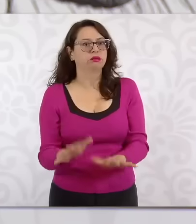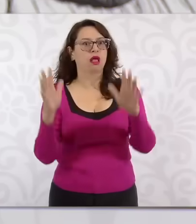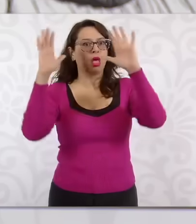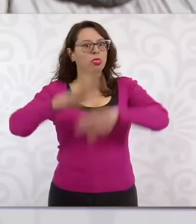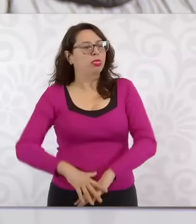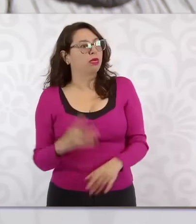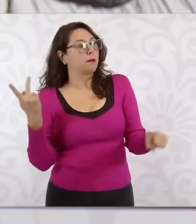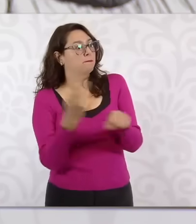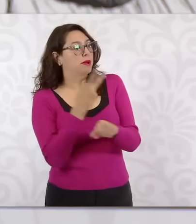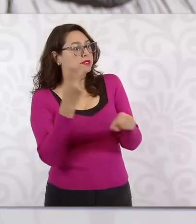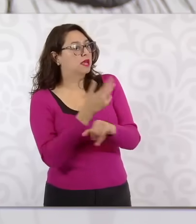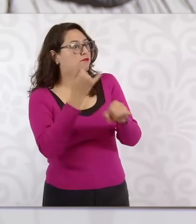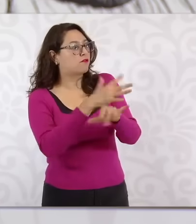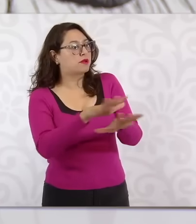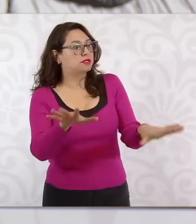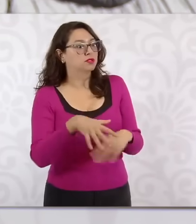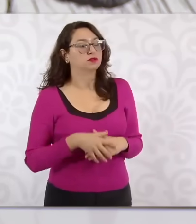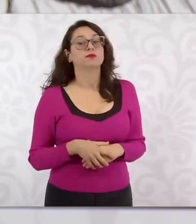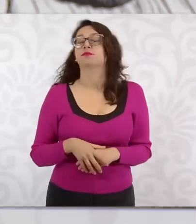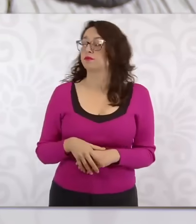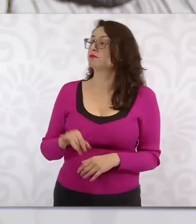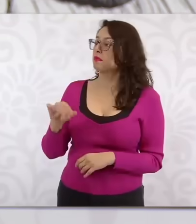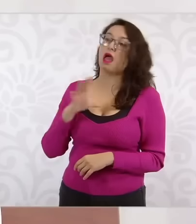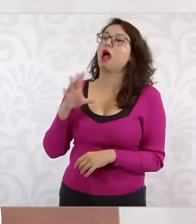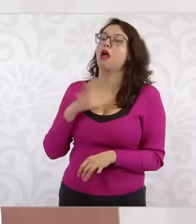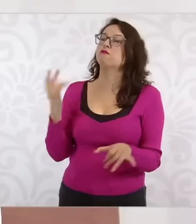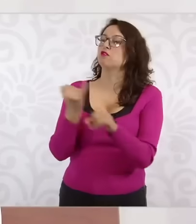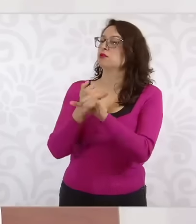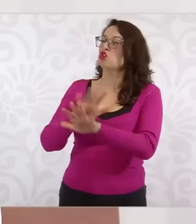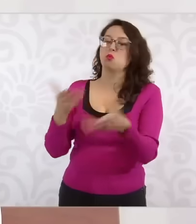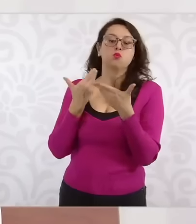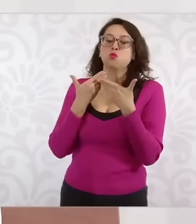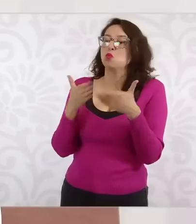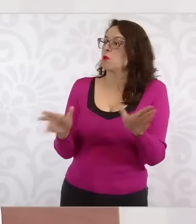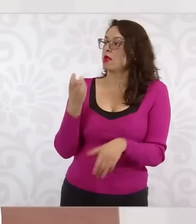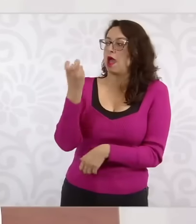Pues conocemos lo que es hecho público, no hay mucho más información. El edificio estaba en